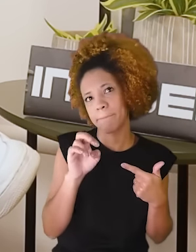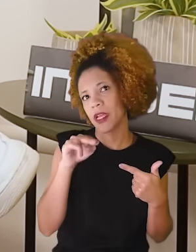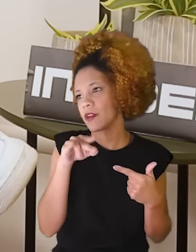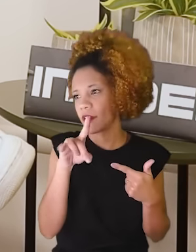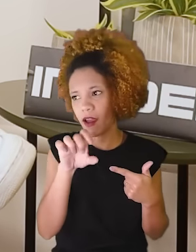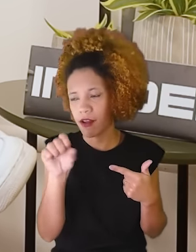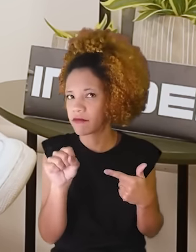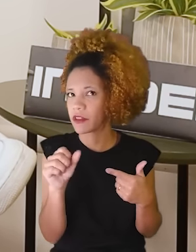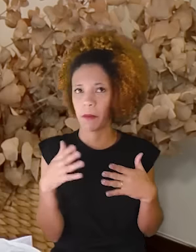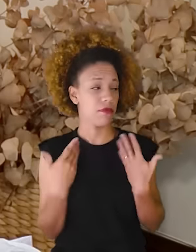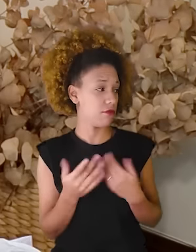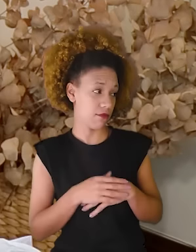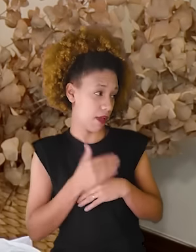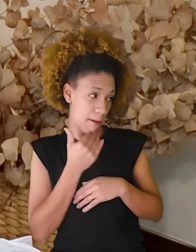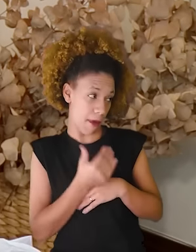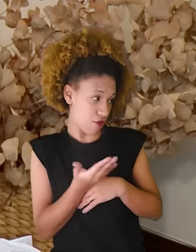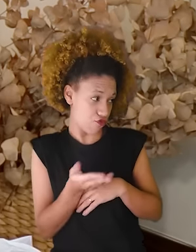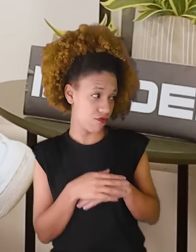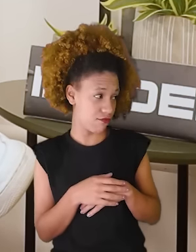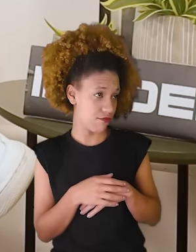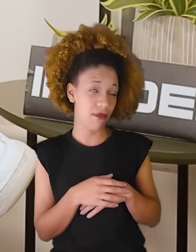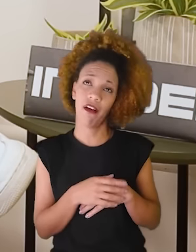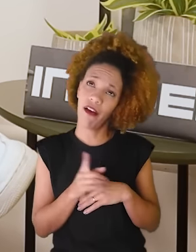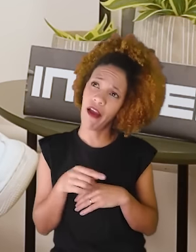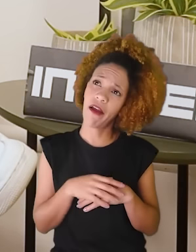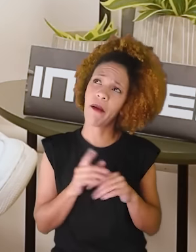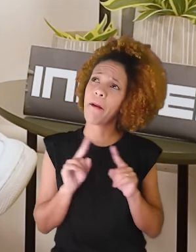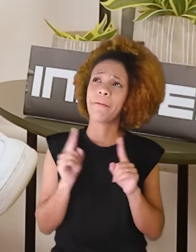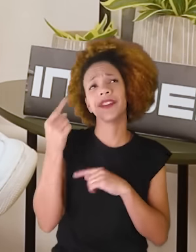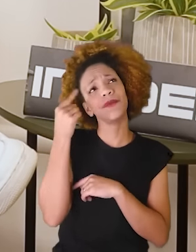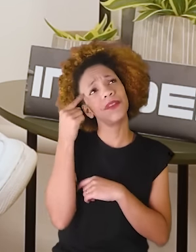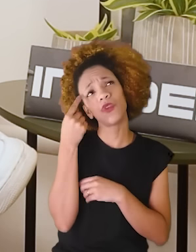surpresa você não pede para ela uma piada é mas eu fico pensando também o que que eu posso